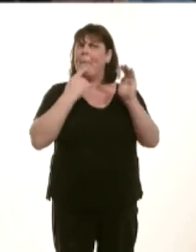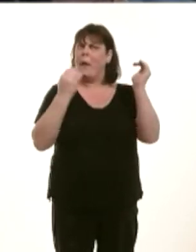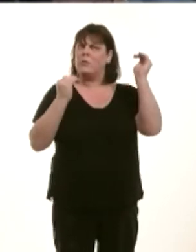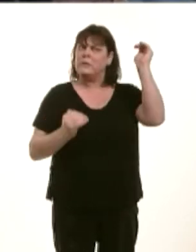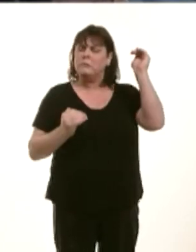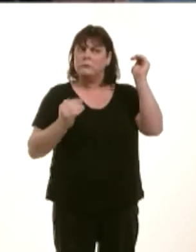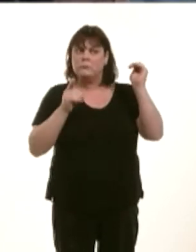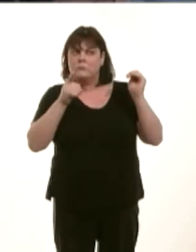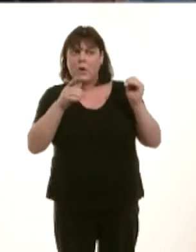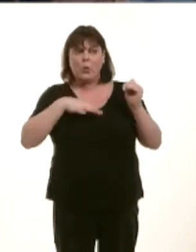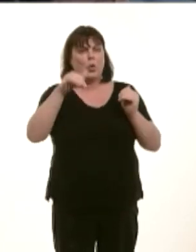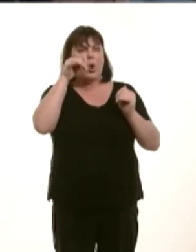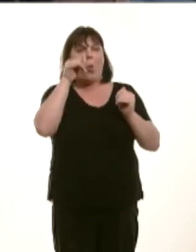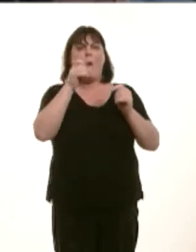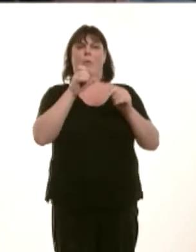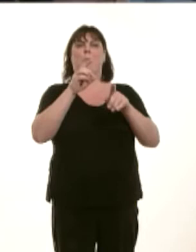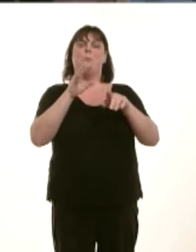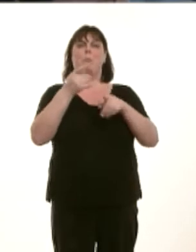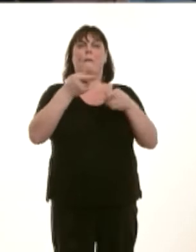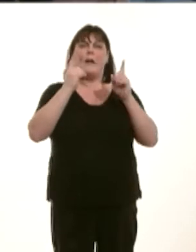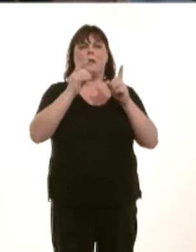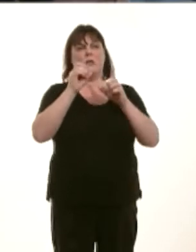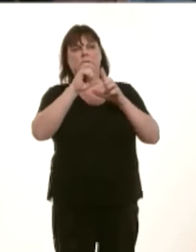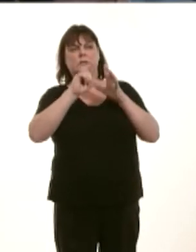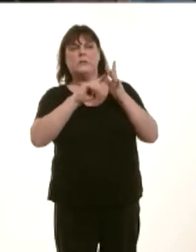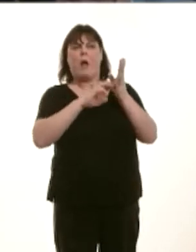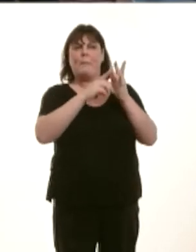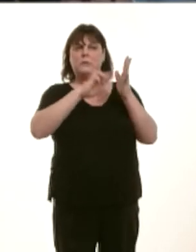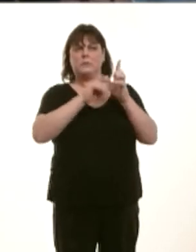yn yr arfaeth, i barhauóos ydych chiín Brif Weinidog yn y Cynulliad nesafó‚ír system